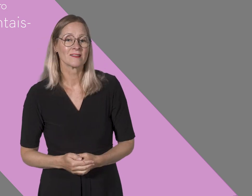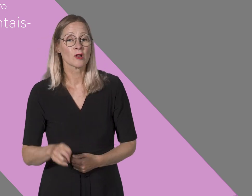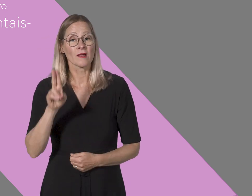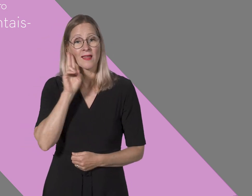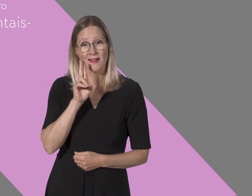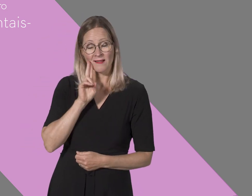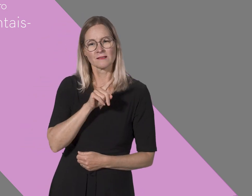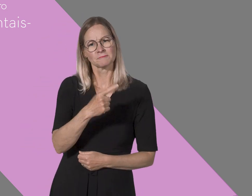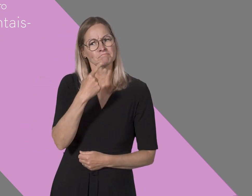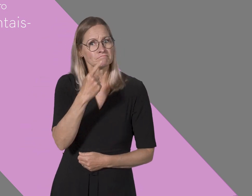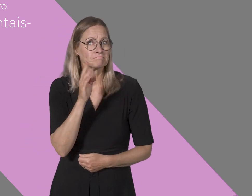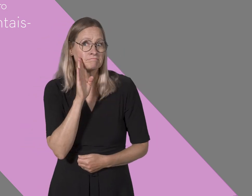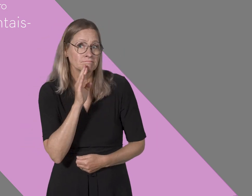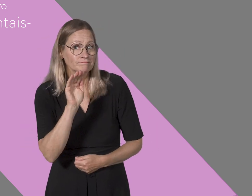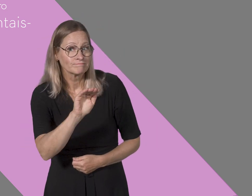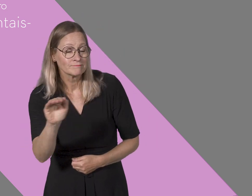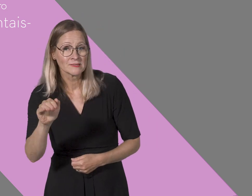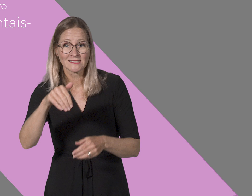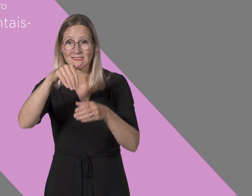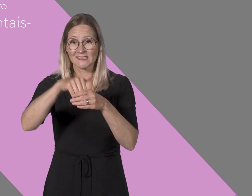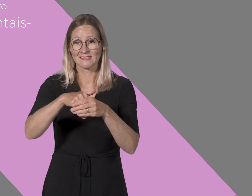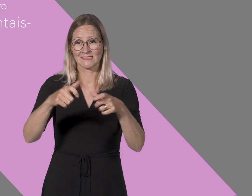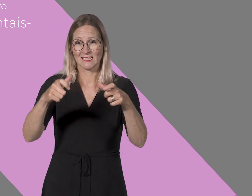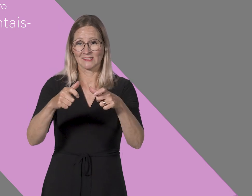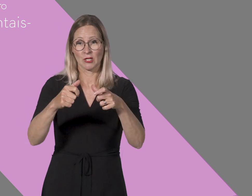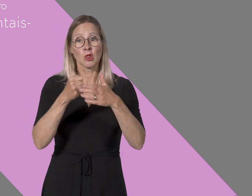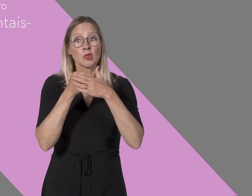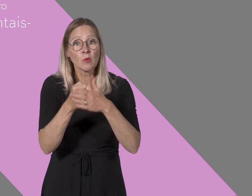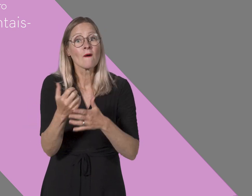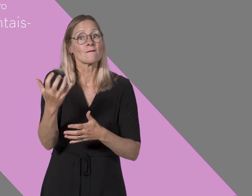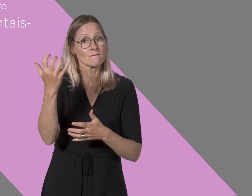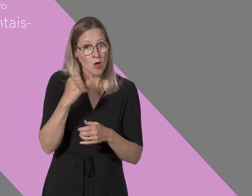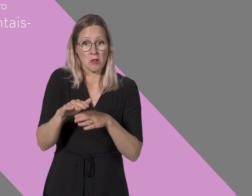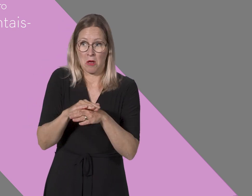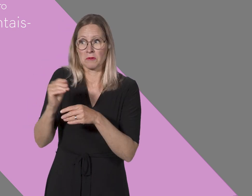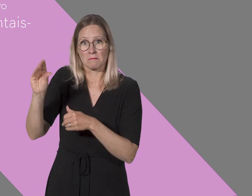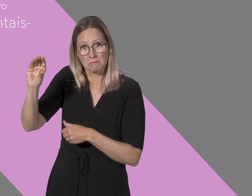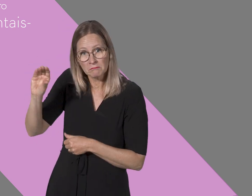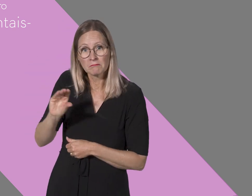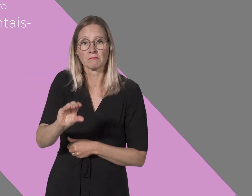Torboli vinkkasi, että järjestöjen tukirahoista on mahdollista ohjata varoja -